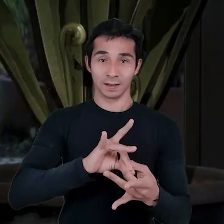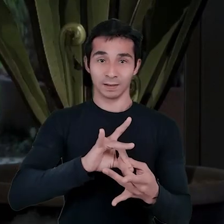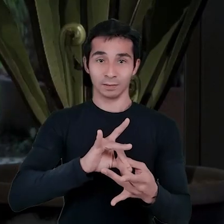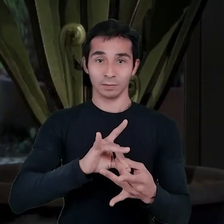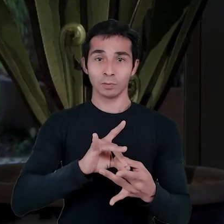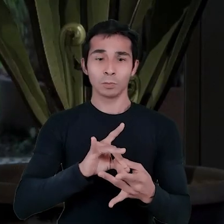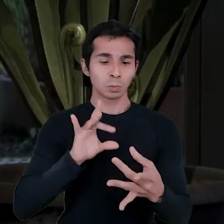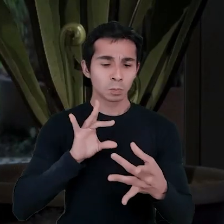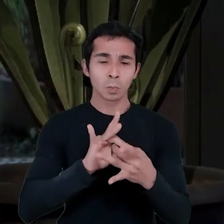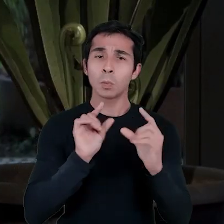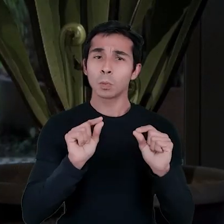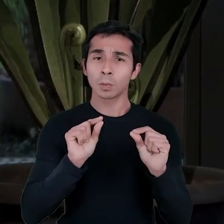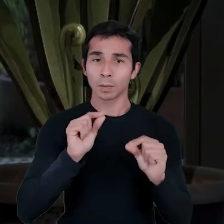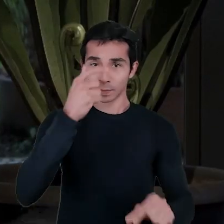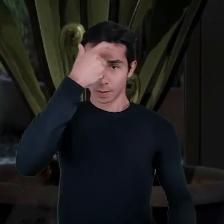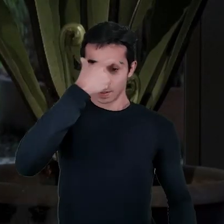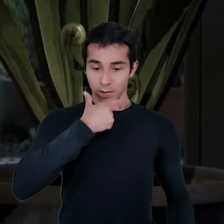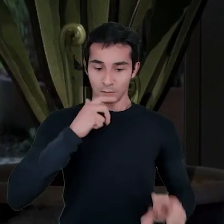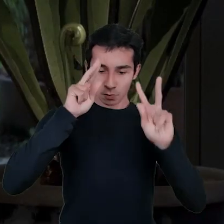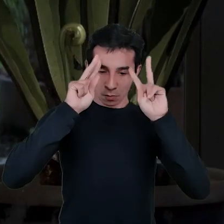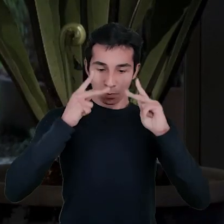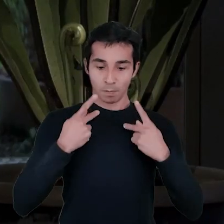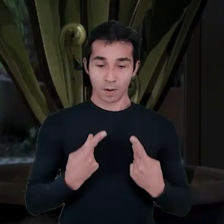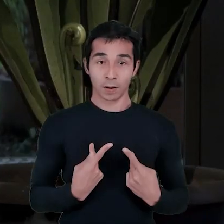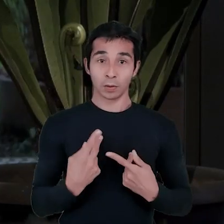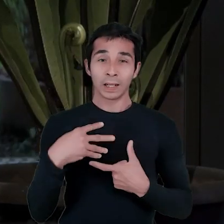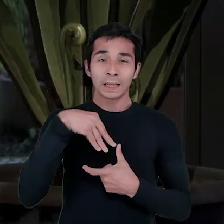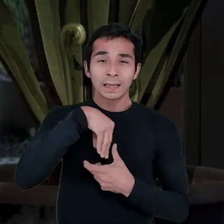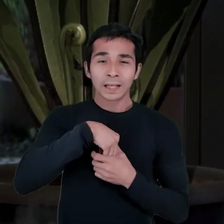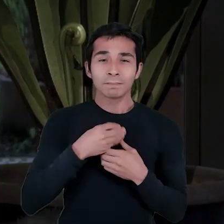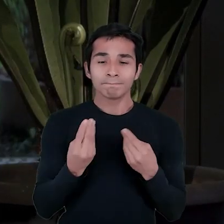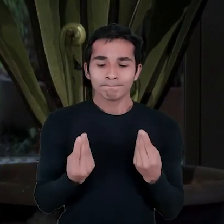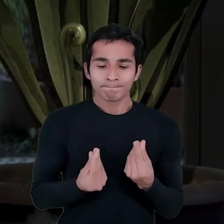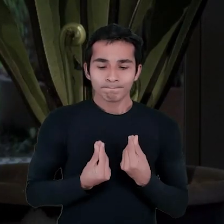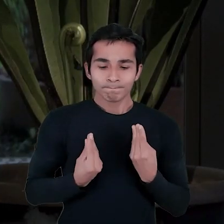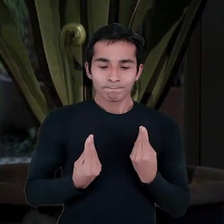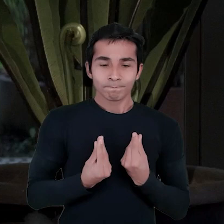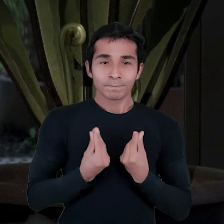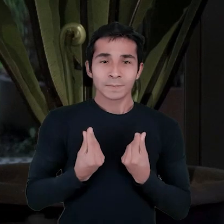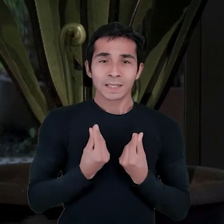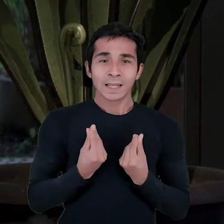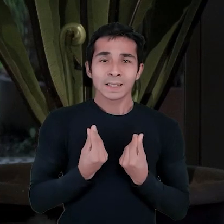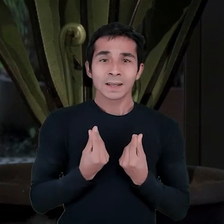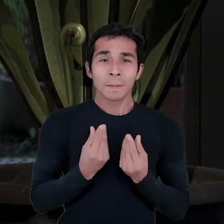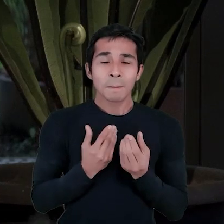Para ser mais claro, integrar a sua natureza humana e a sua essência primordial.